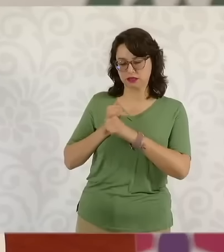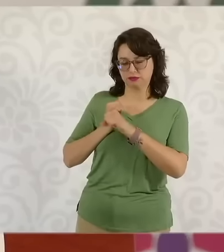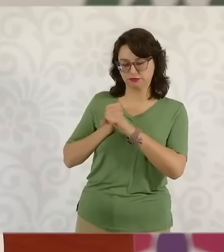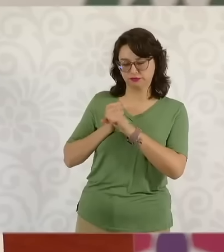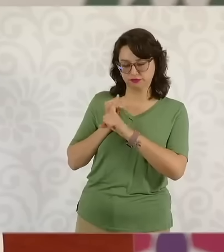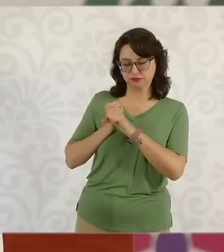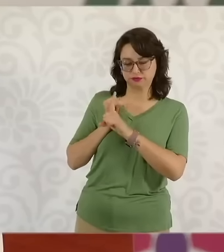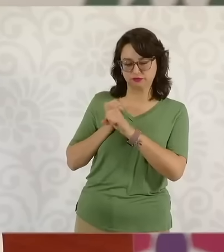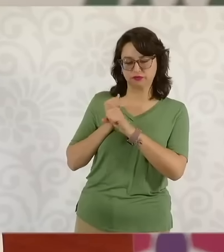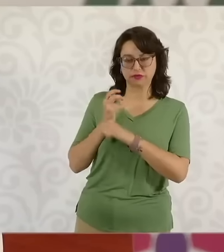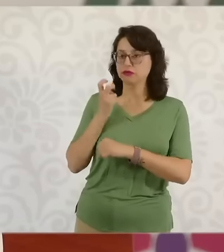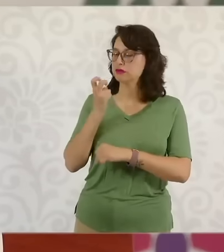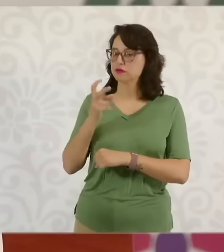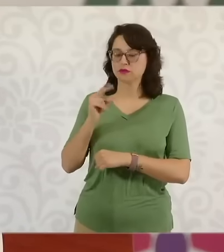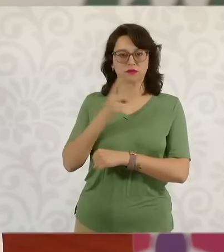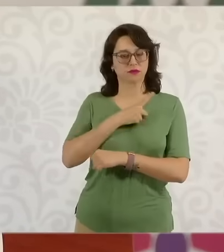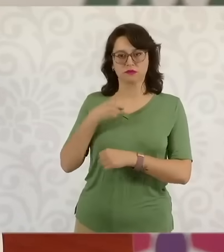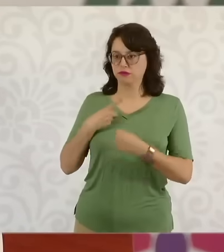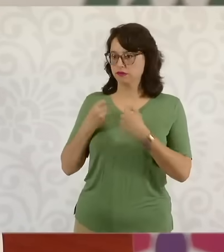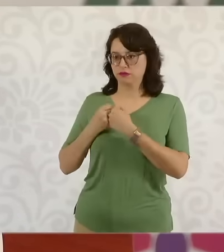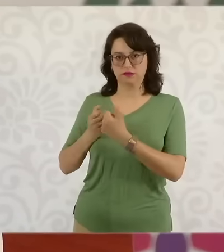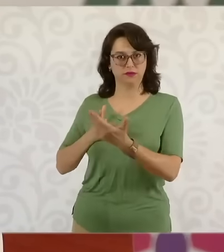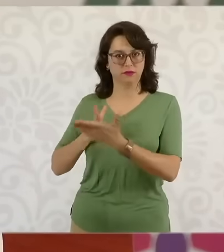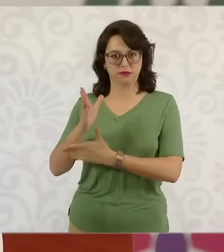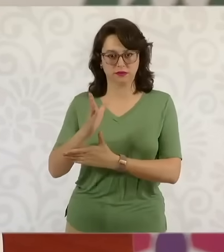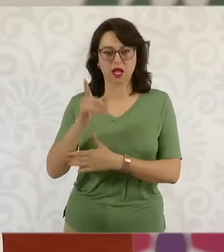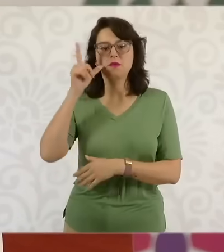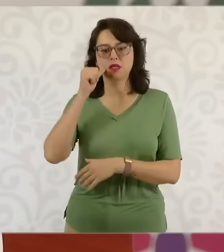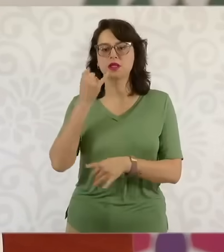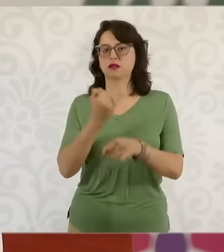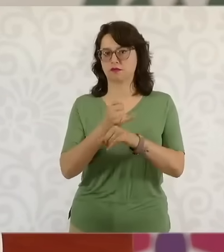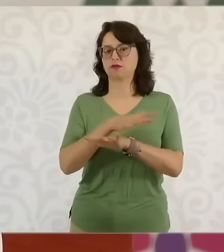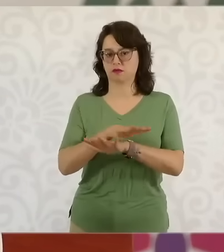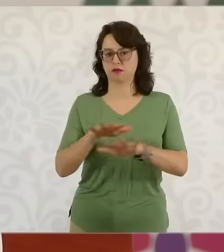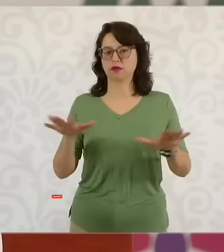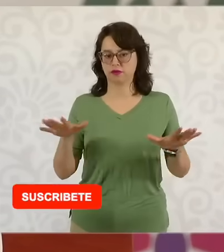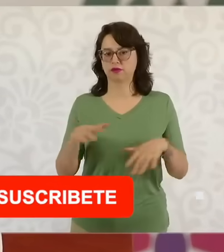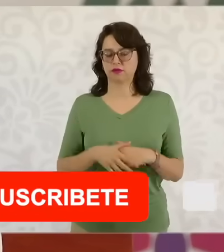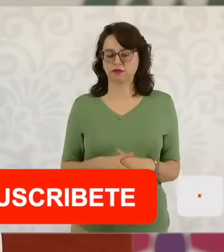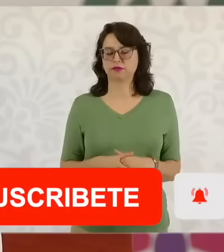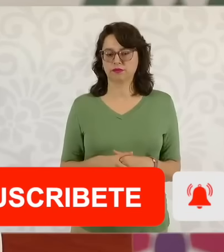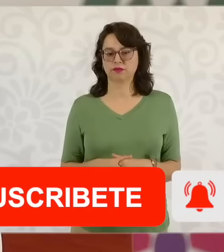ocurrido y mañana si quieren vamos a dar toda la información sobre esto que lo pueda dar ya